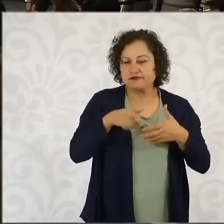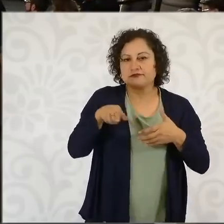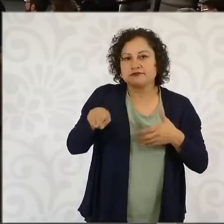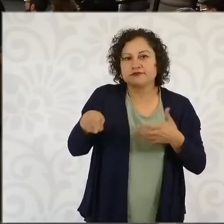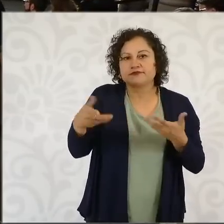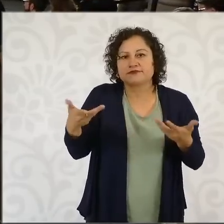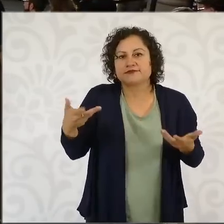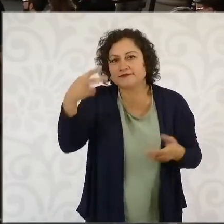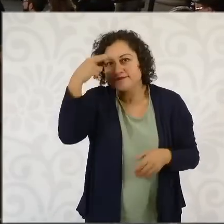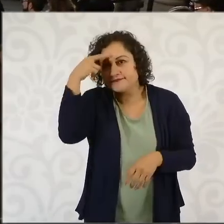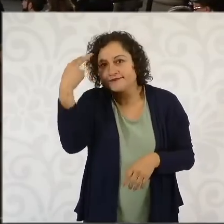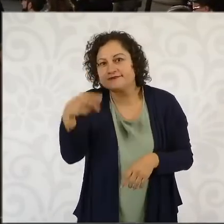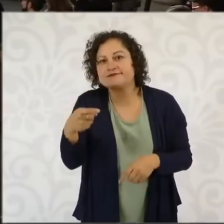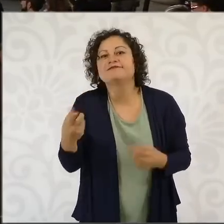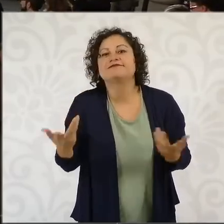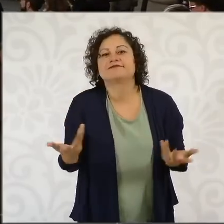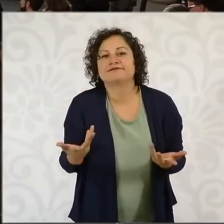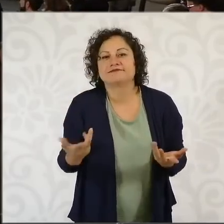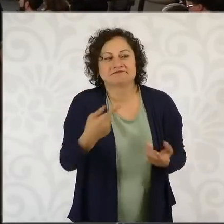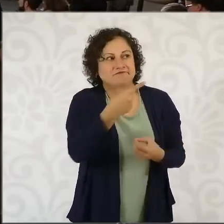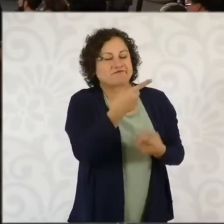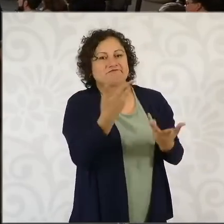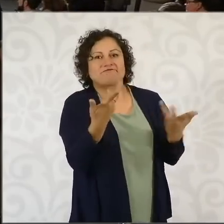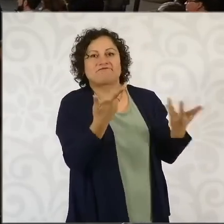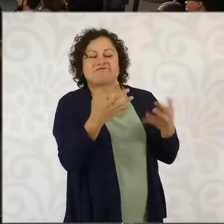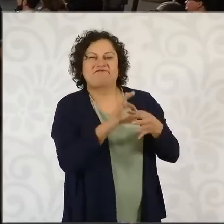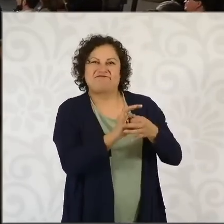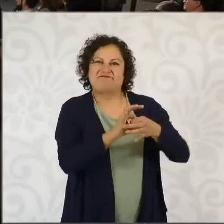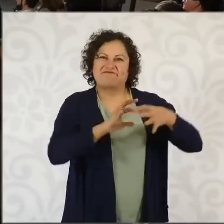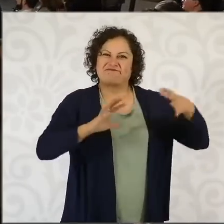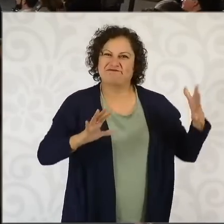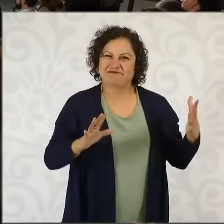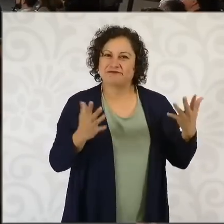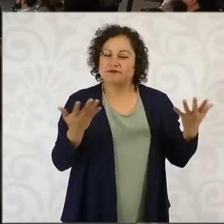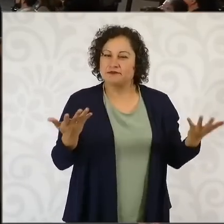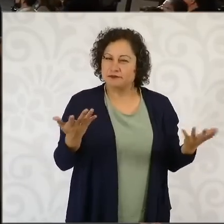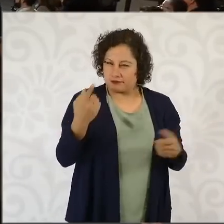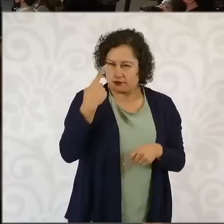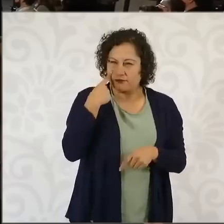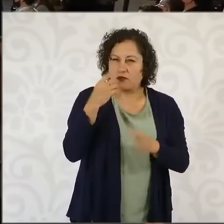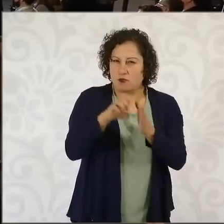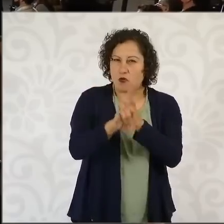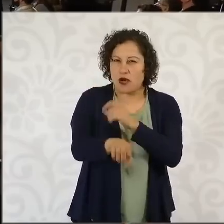de un día a otro A lo mejor ahorita nos pueden platicar de electrodomésticos también qué tan